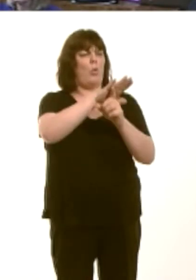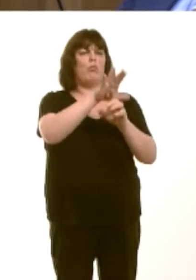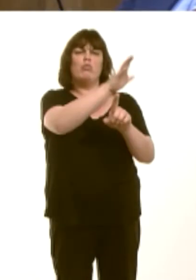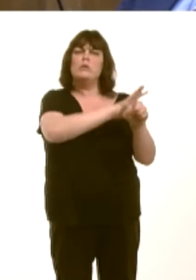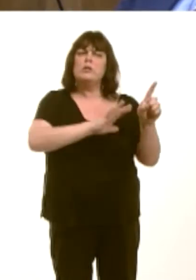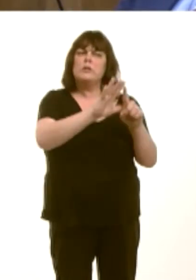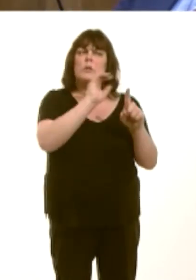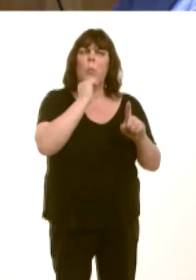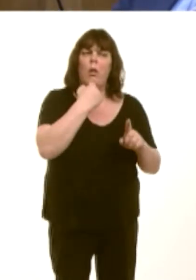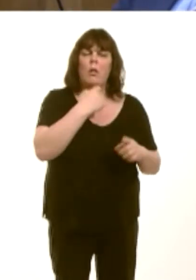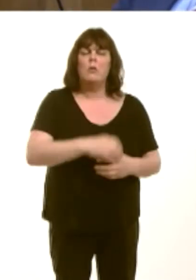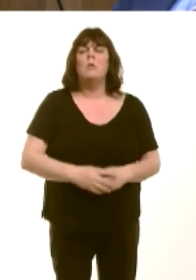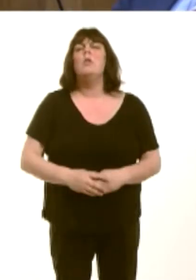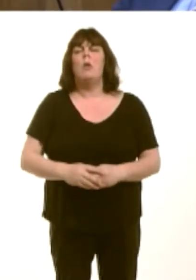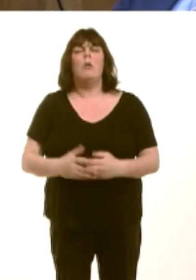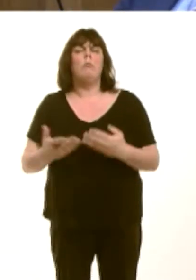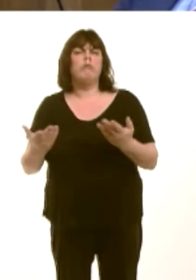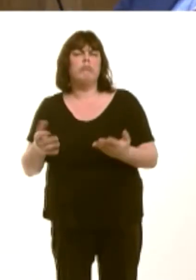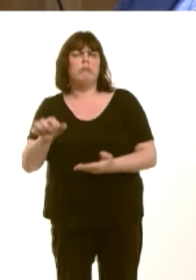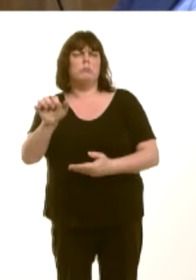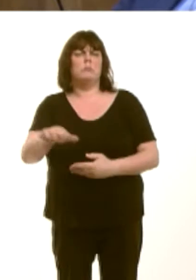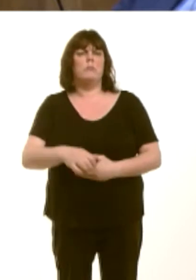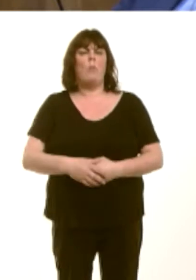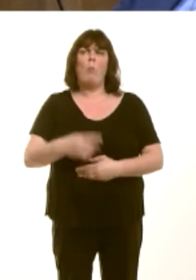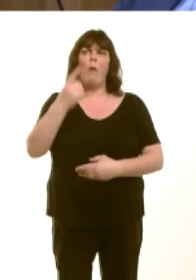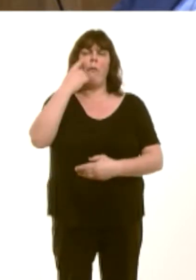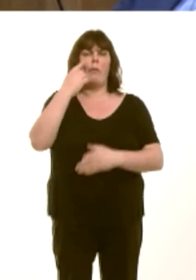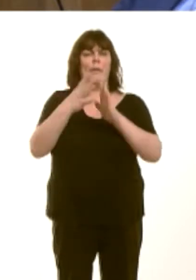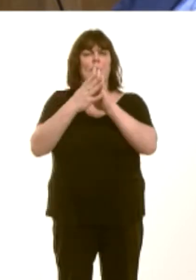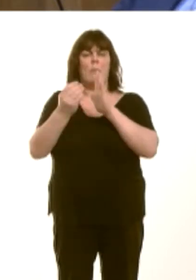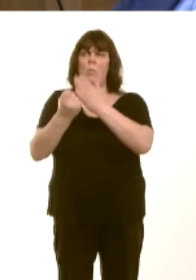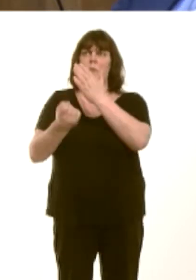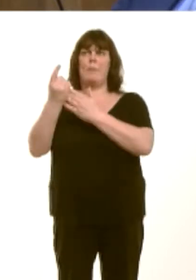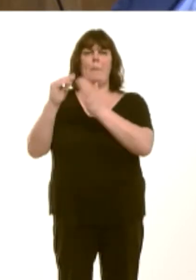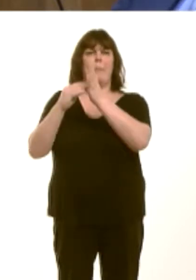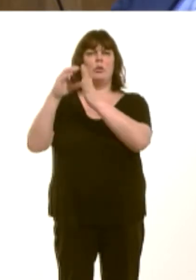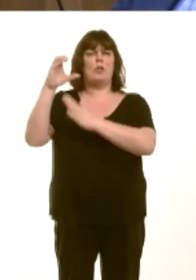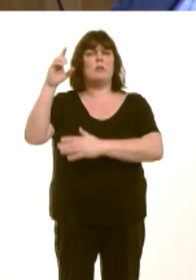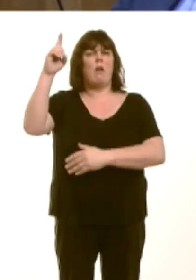Rym ni wedi gweld, wrth gwrs, yr enghraifft sydd wedi cael ei rhoi gan Fanceinion a beth